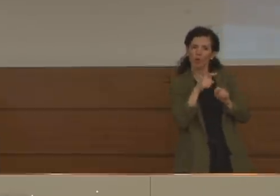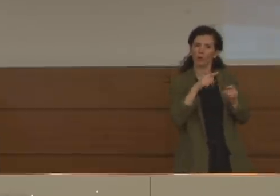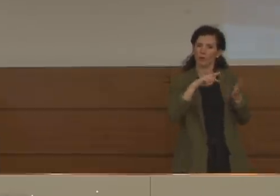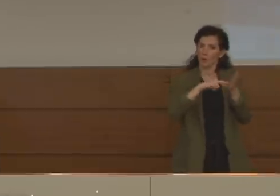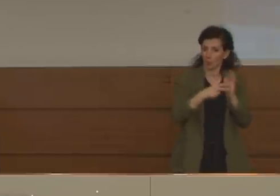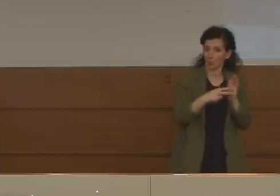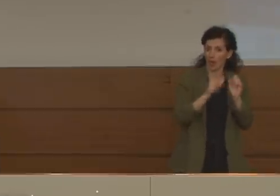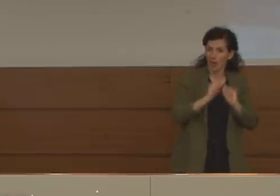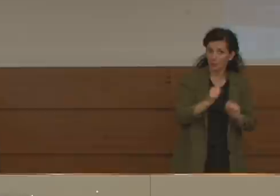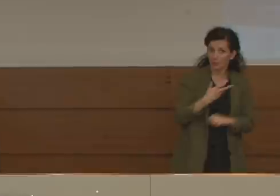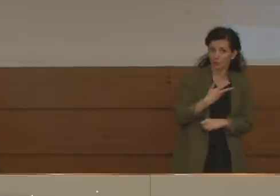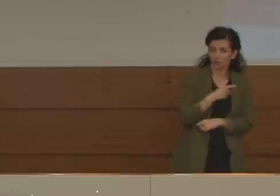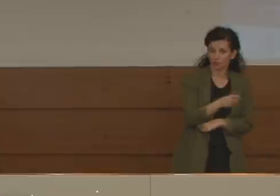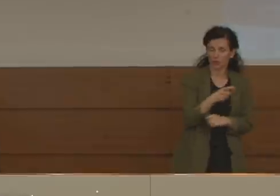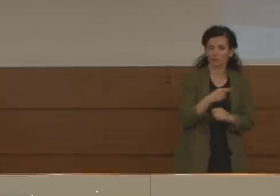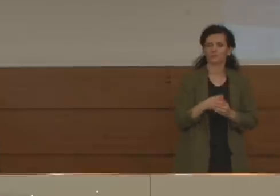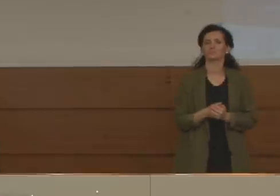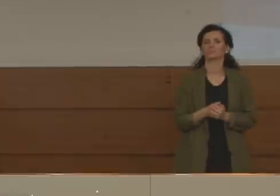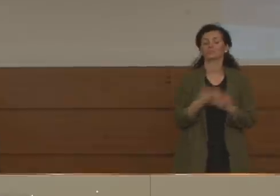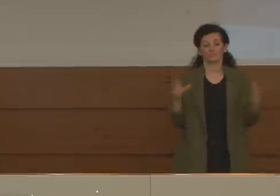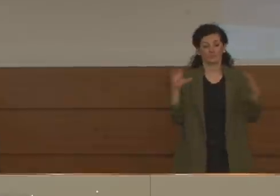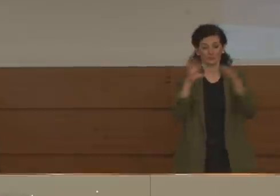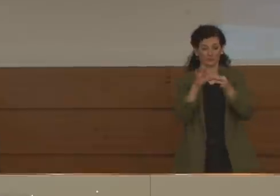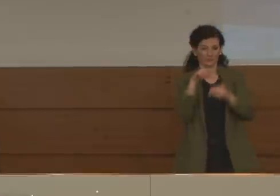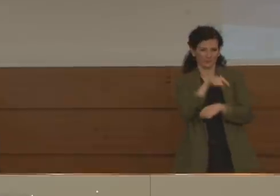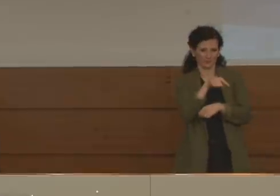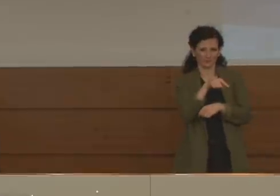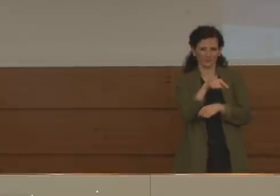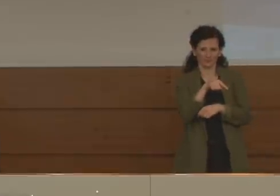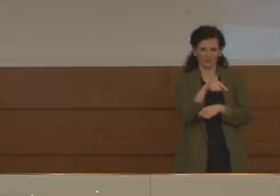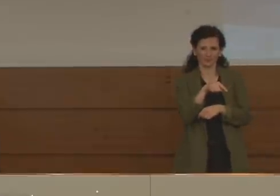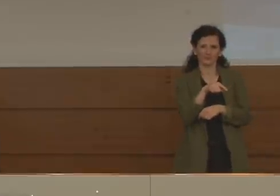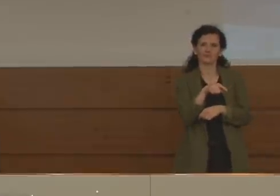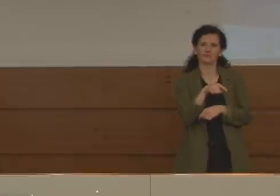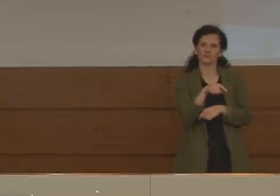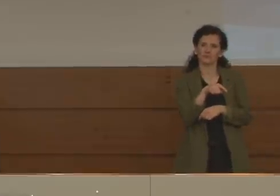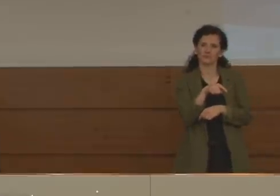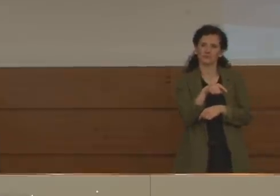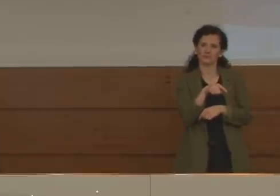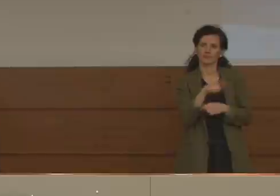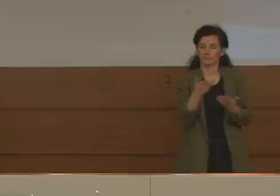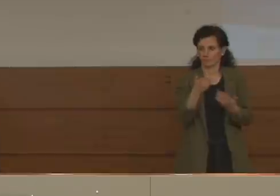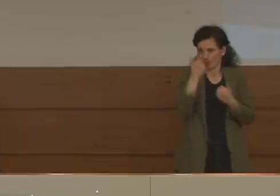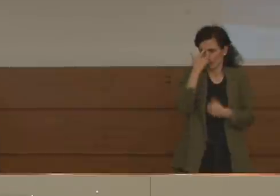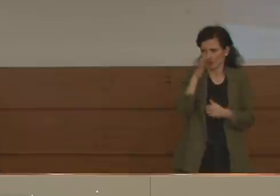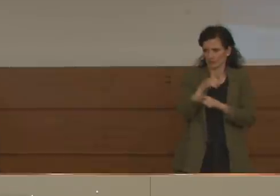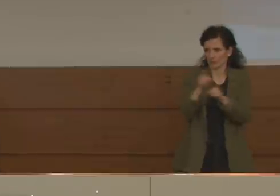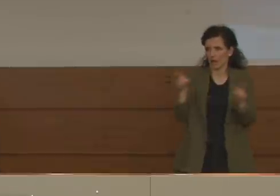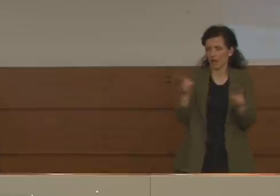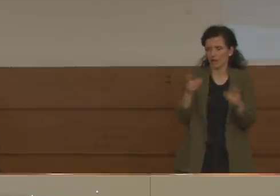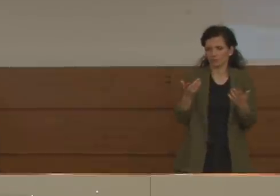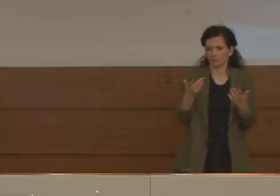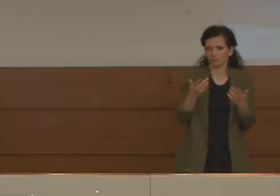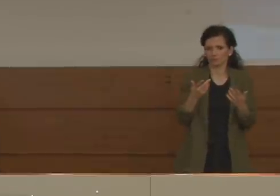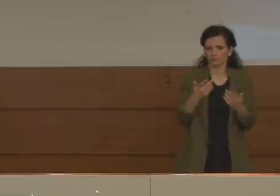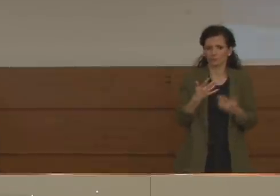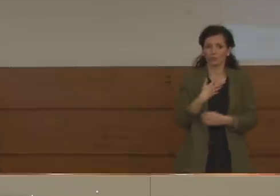Segnalo, sempre collegata a questa questione, è la stessa questione di persone chiaramente, come sapete, si sono registrati ormai i primi quattro suicidi.